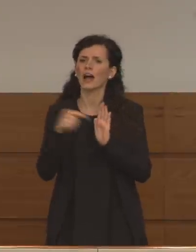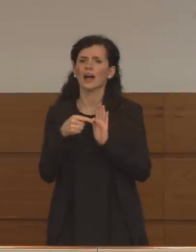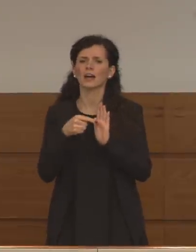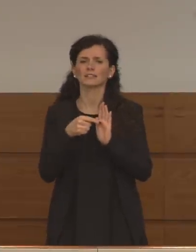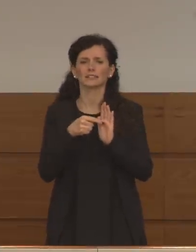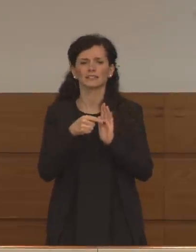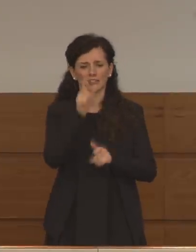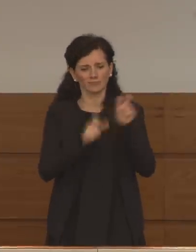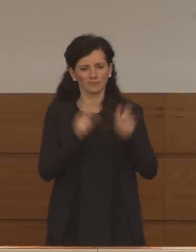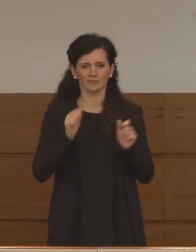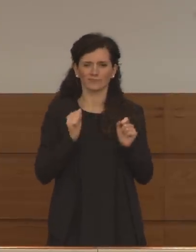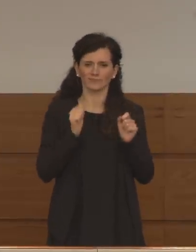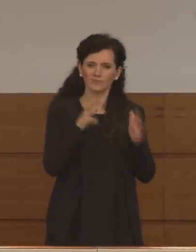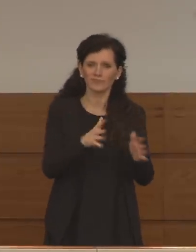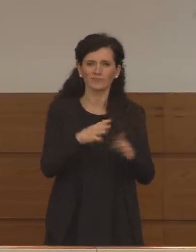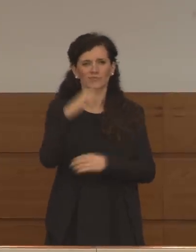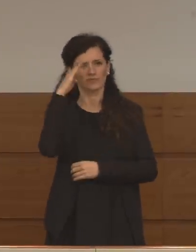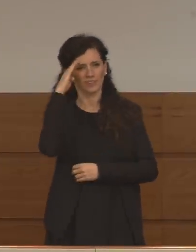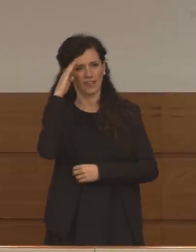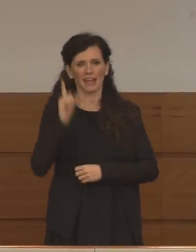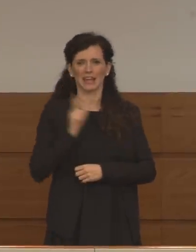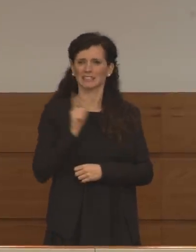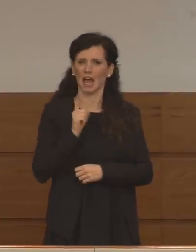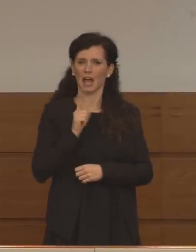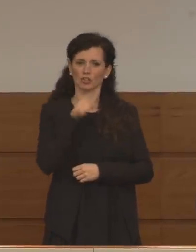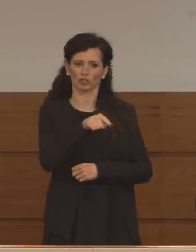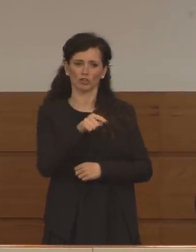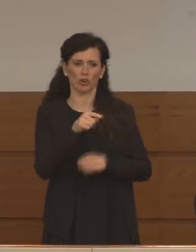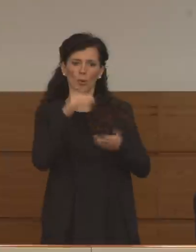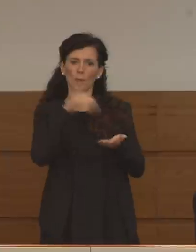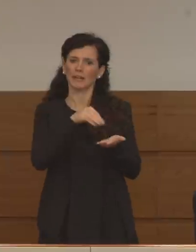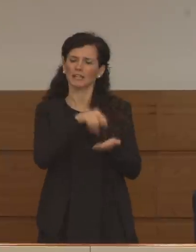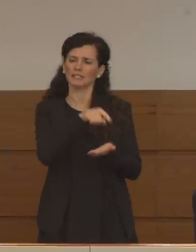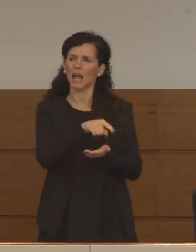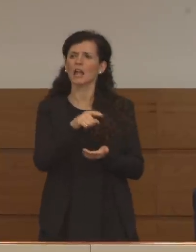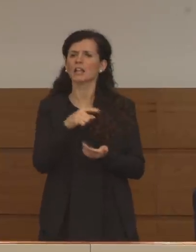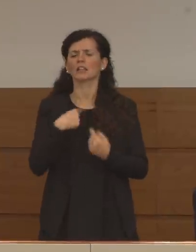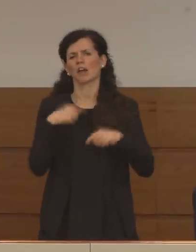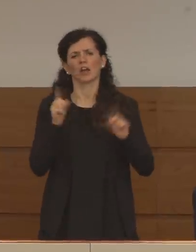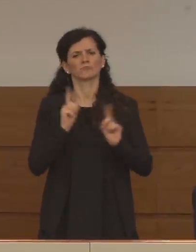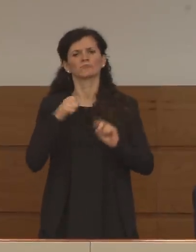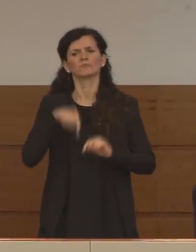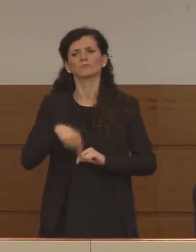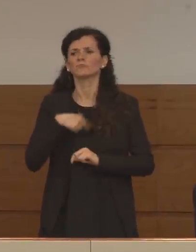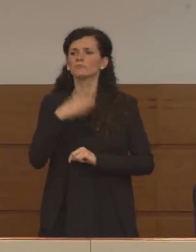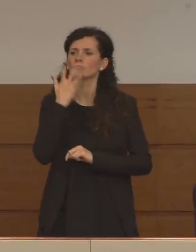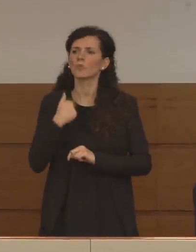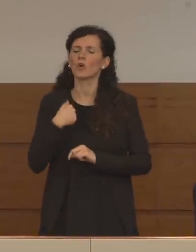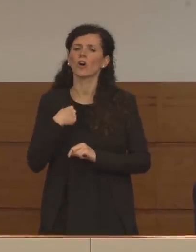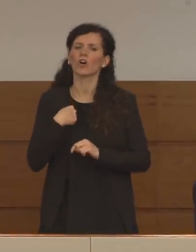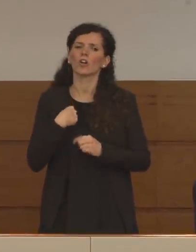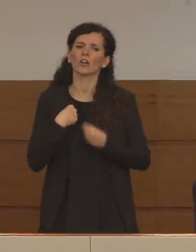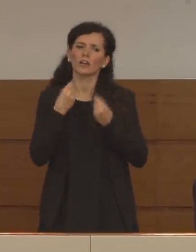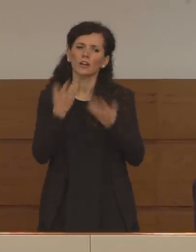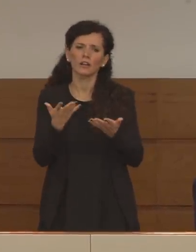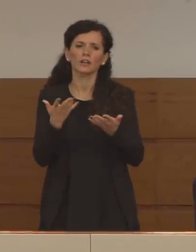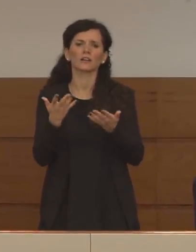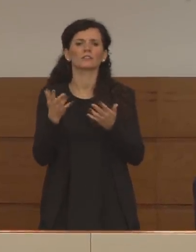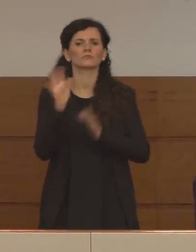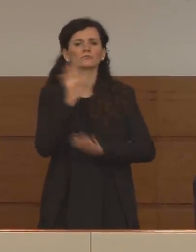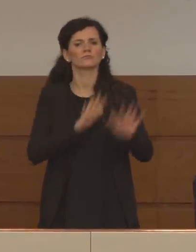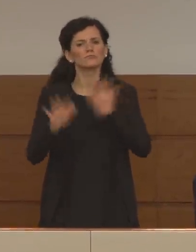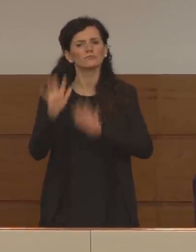campo o l'attività che abbiamo fatto, perché ci sono state